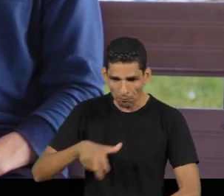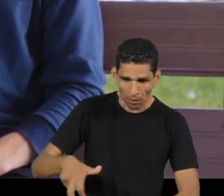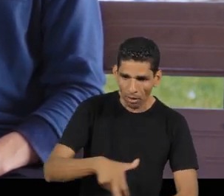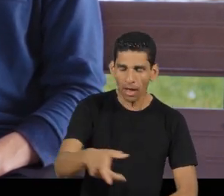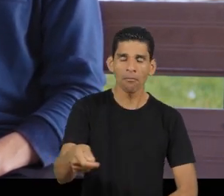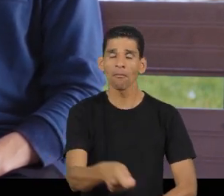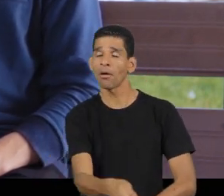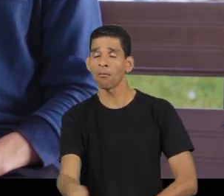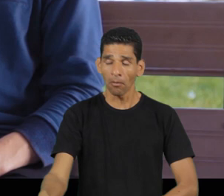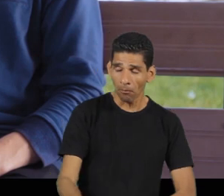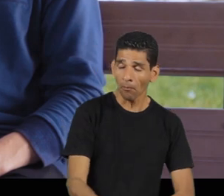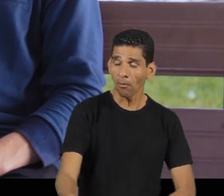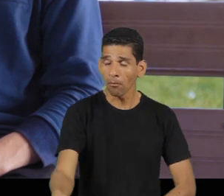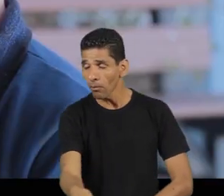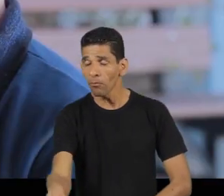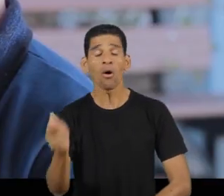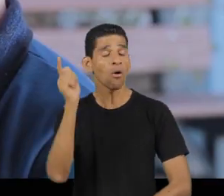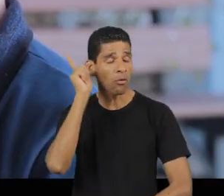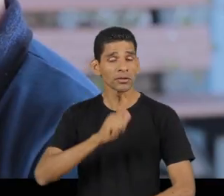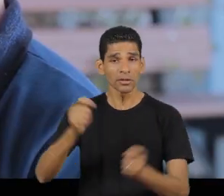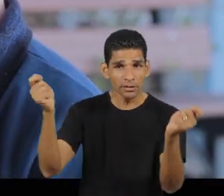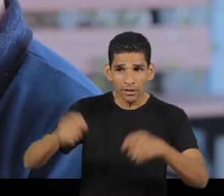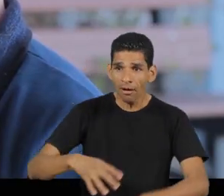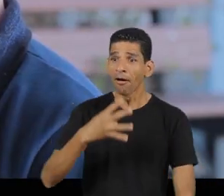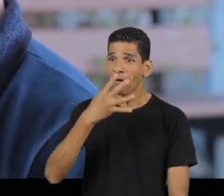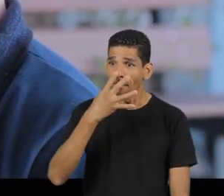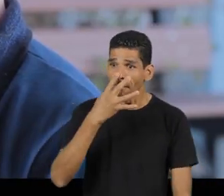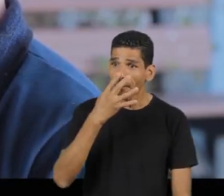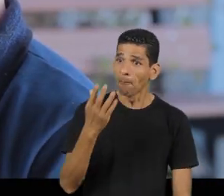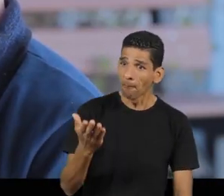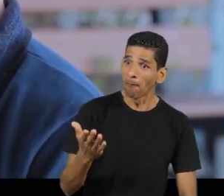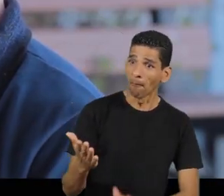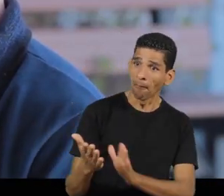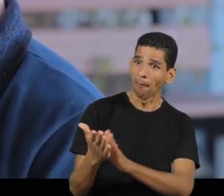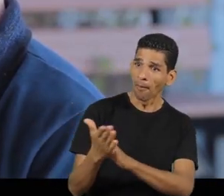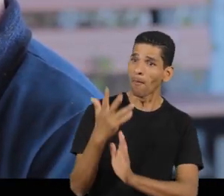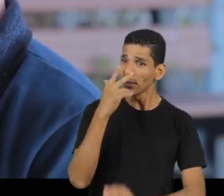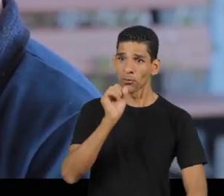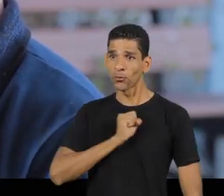assim consegue caminhar sozinho, só usando aquela bengala". É a lógica